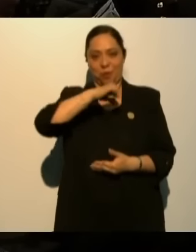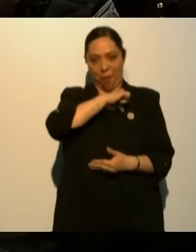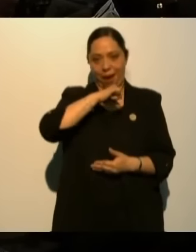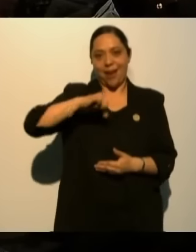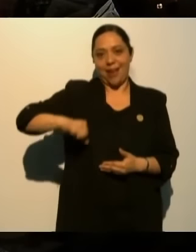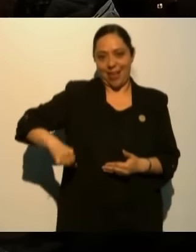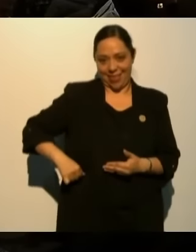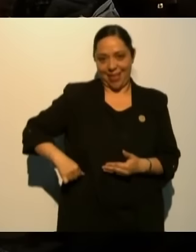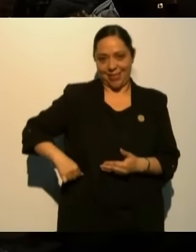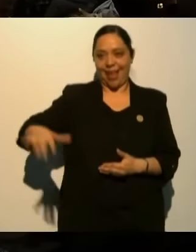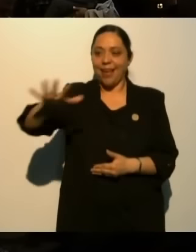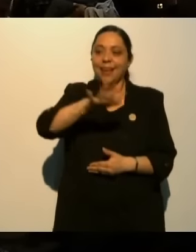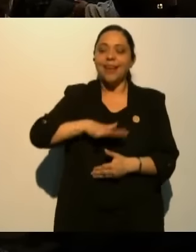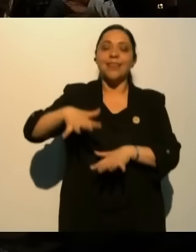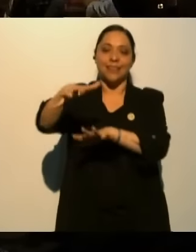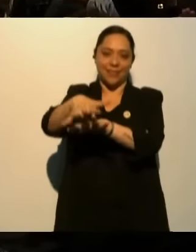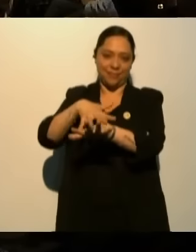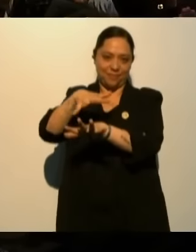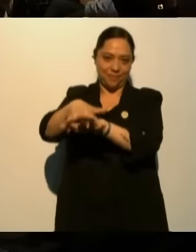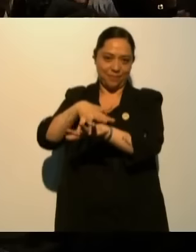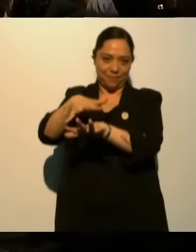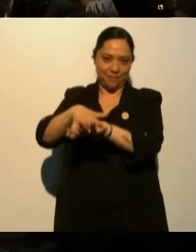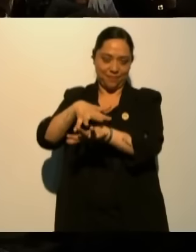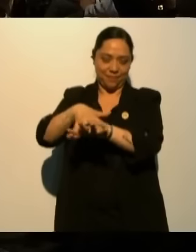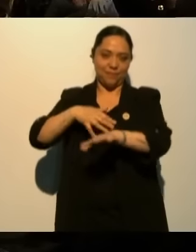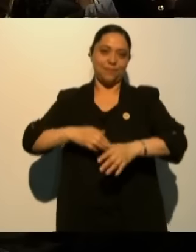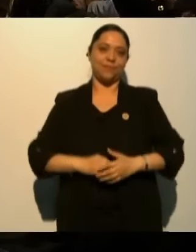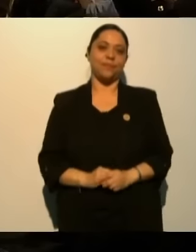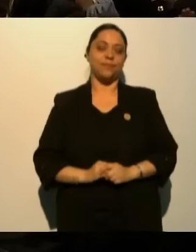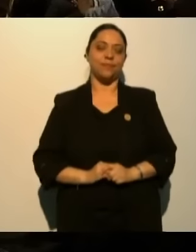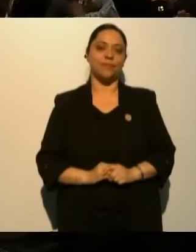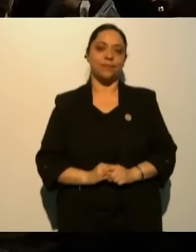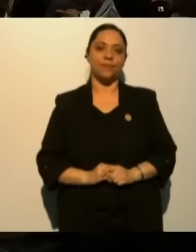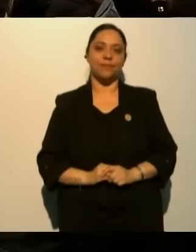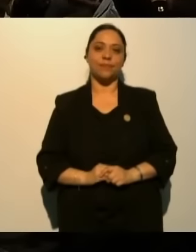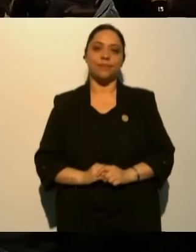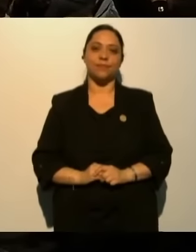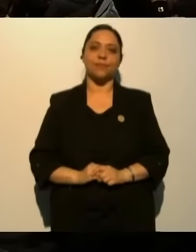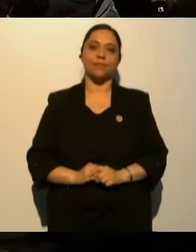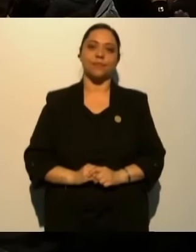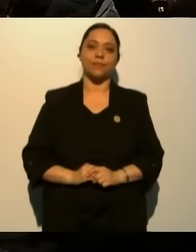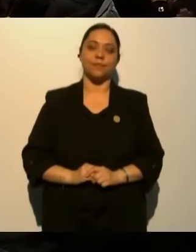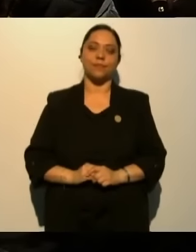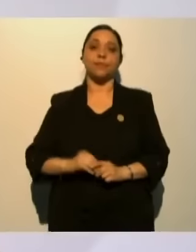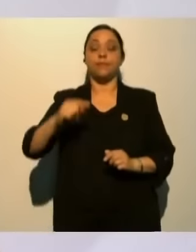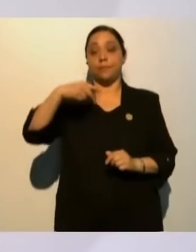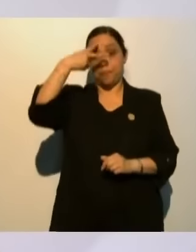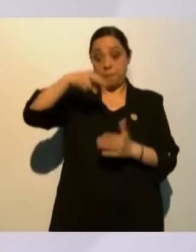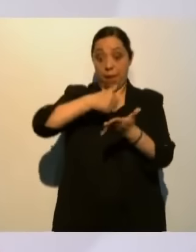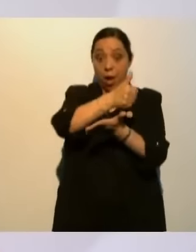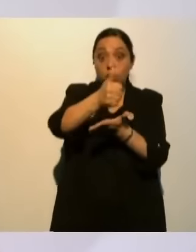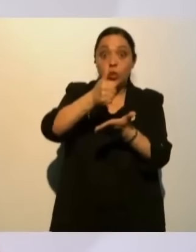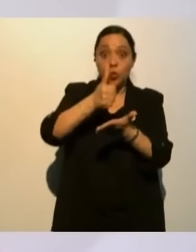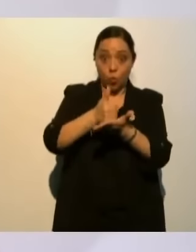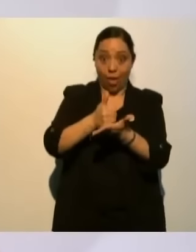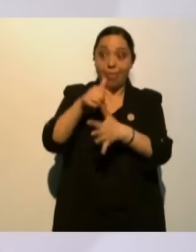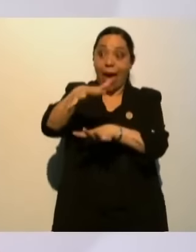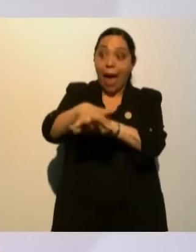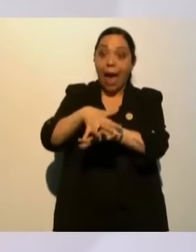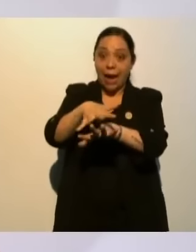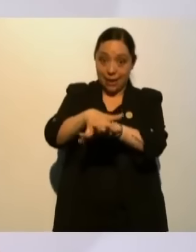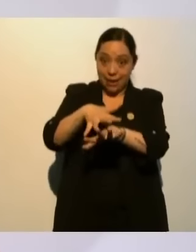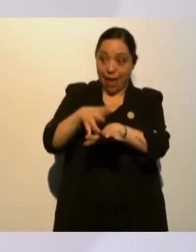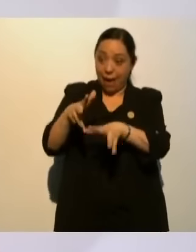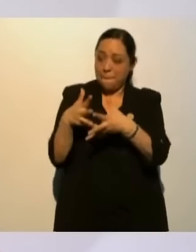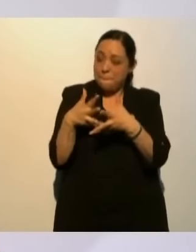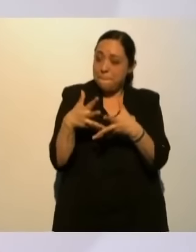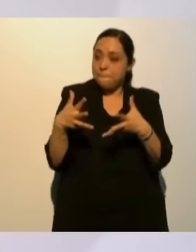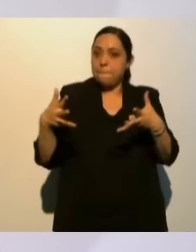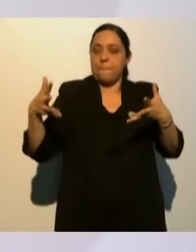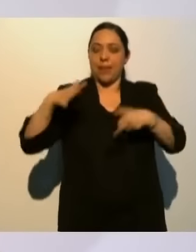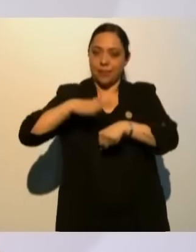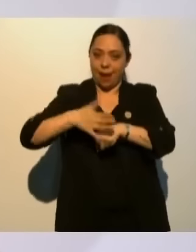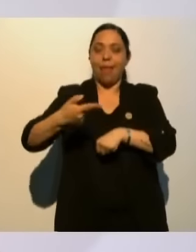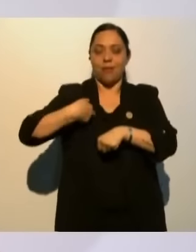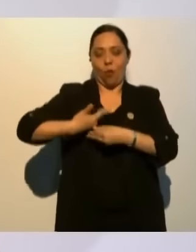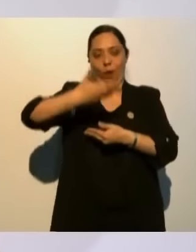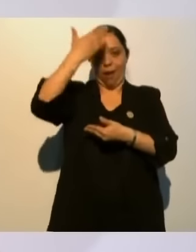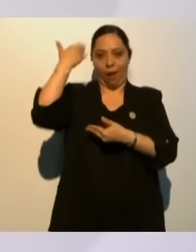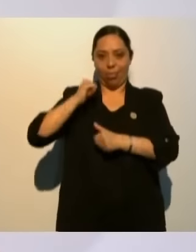tlalpa la alcaldía más grande de la Ciudad de México con mayor extensión y sé lo que viven